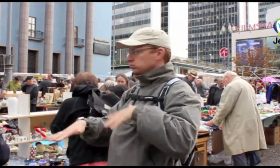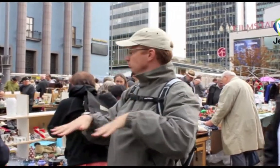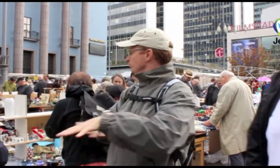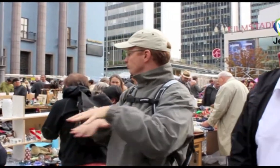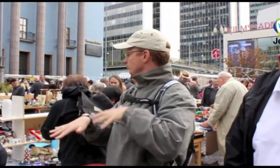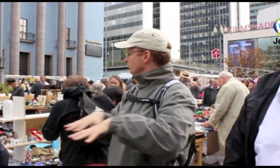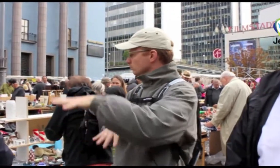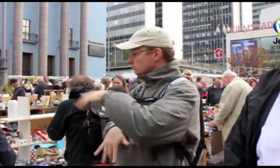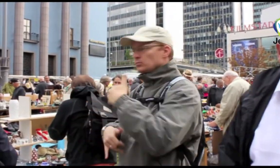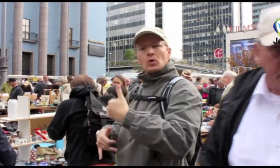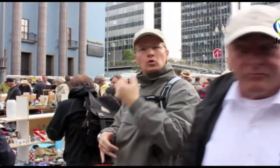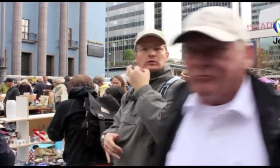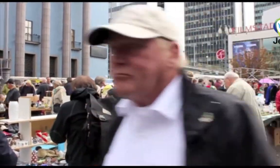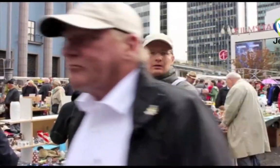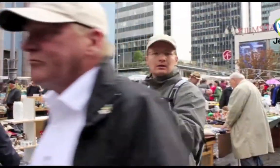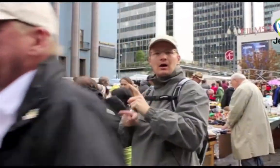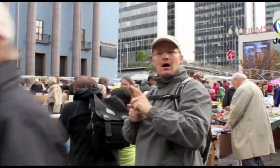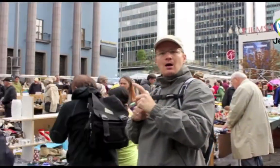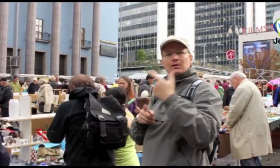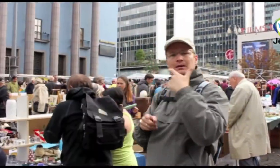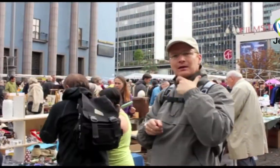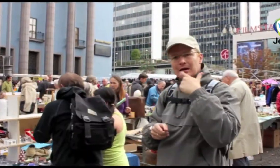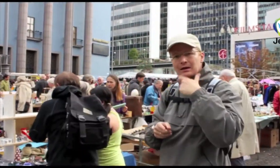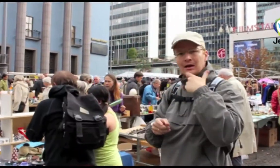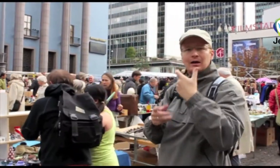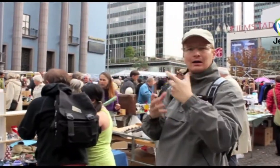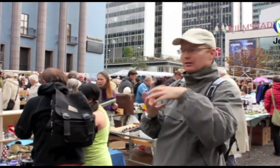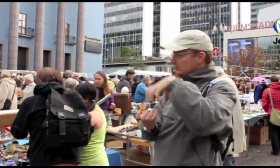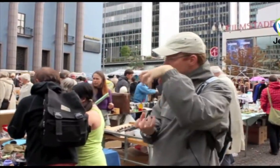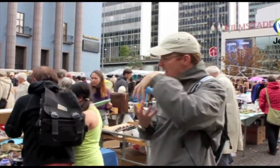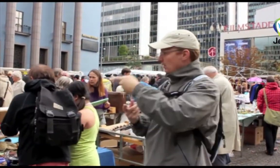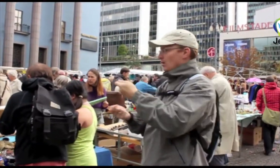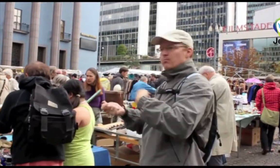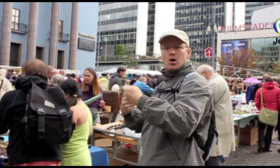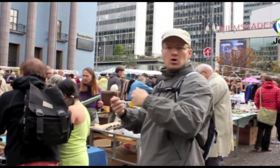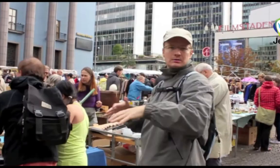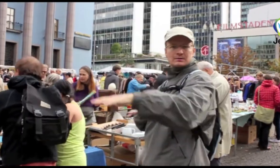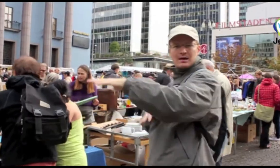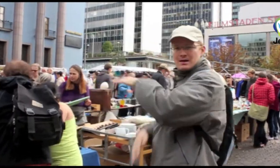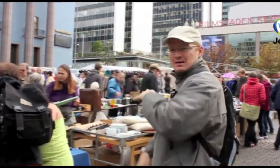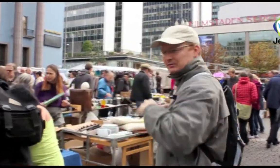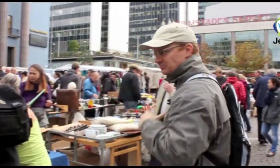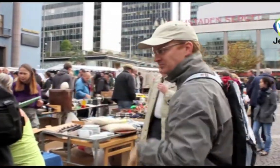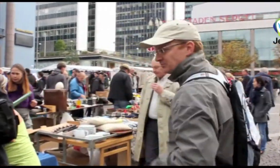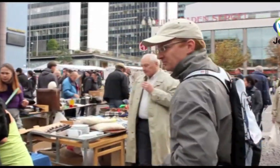Most is nagy a forgalom, jelenleg régiség, antik bazárféle látható.